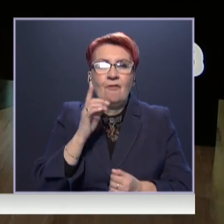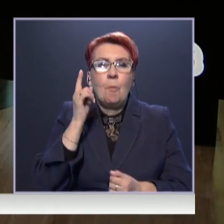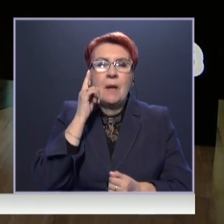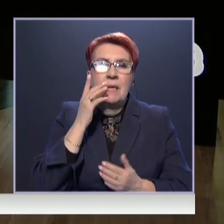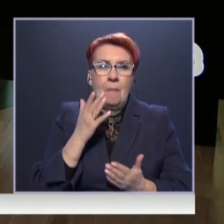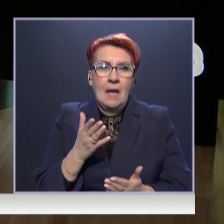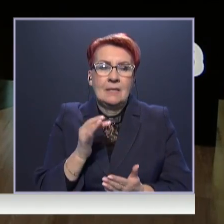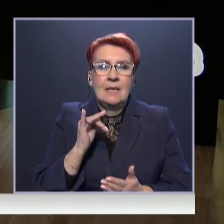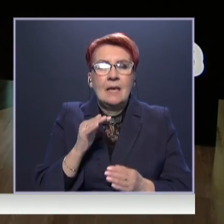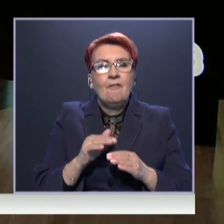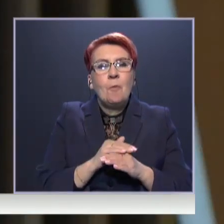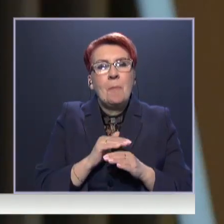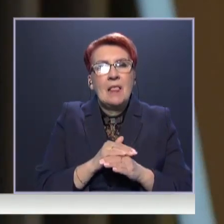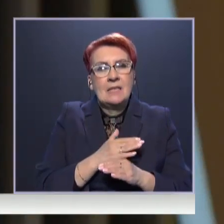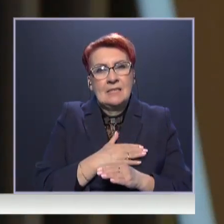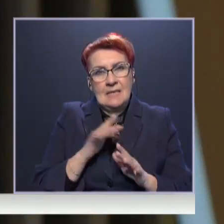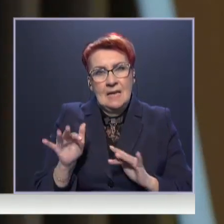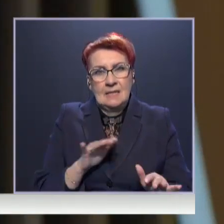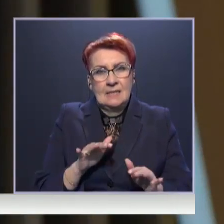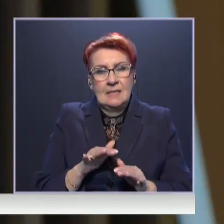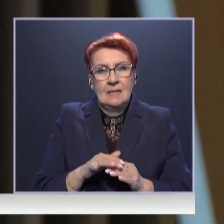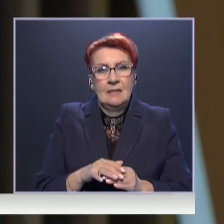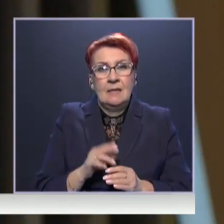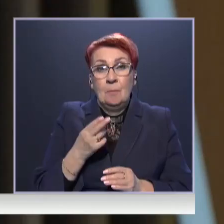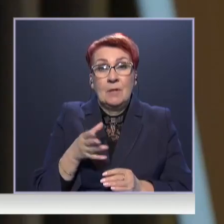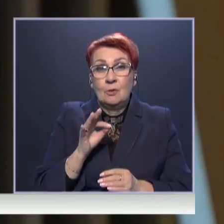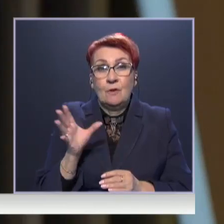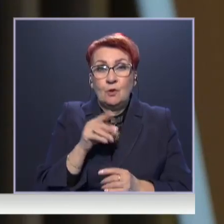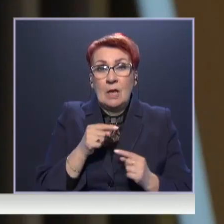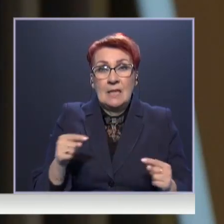милосердии потому что все остальную помощь нас Они